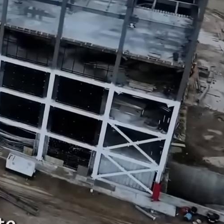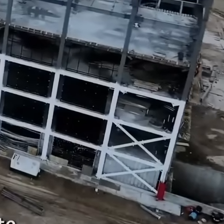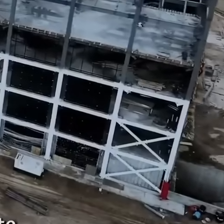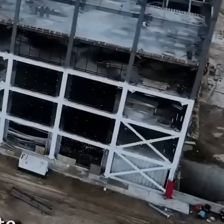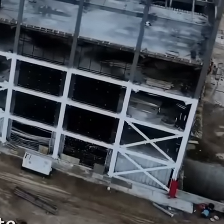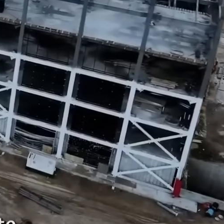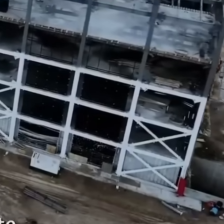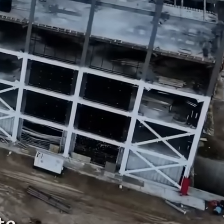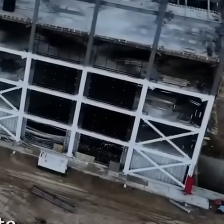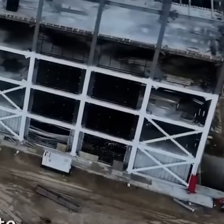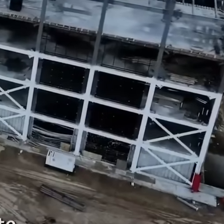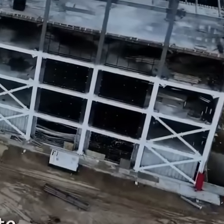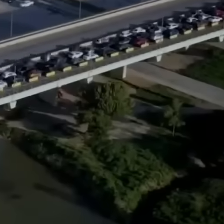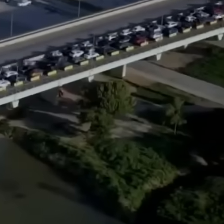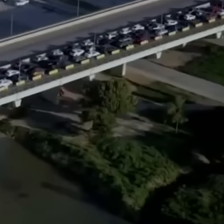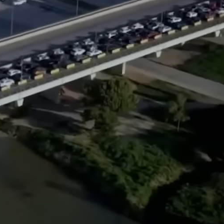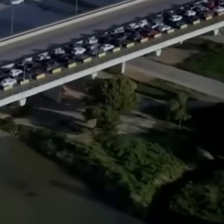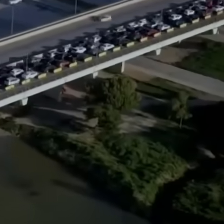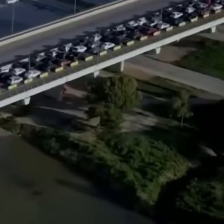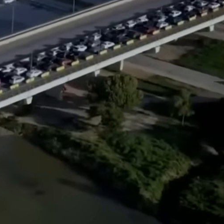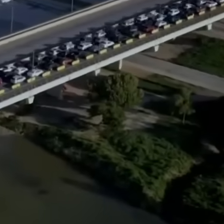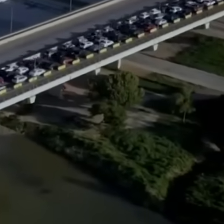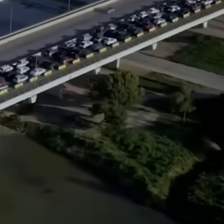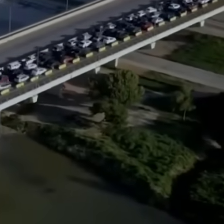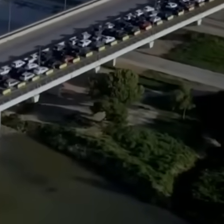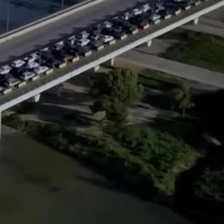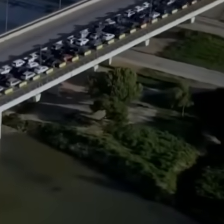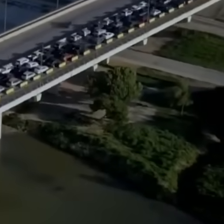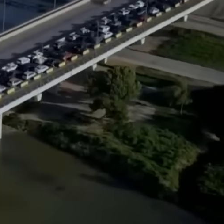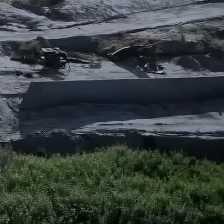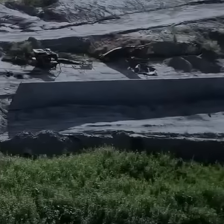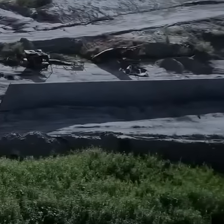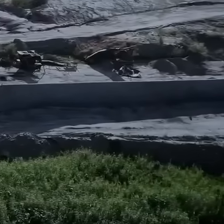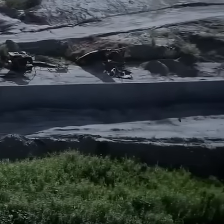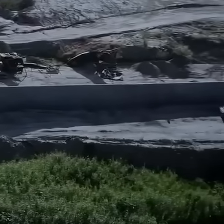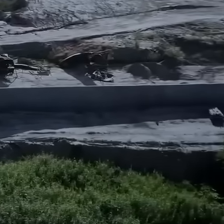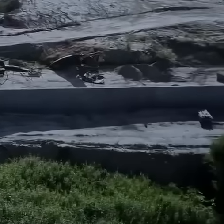ubicada estratégicamente en la frontera con Estados Unidos se edificó en un predio de